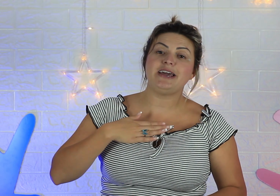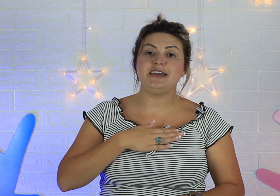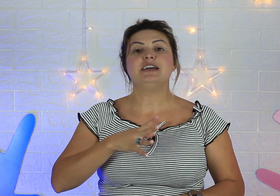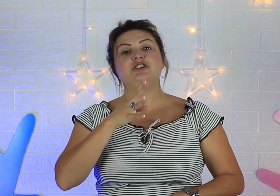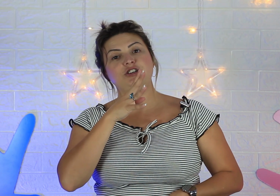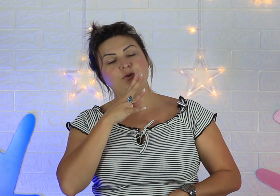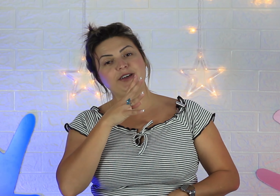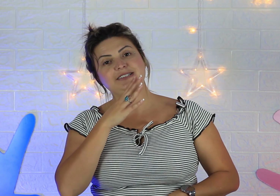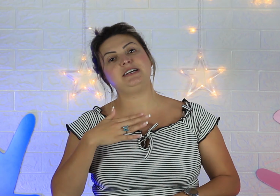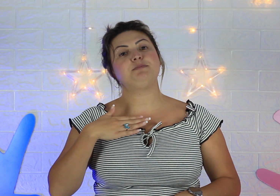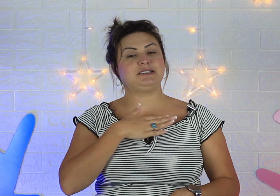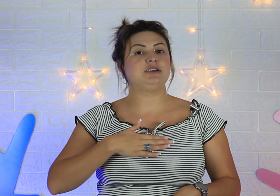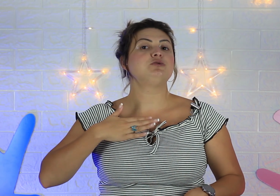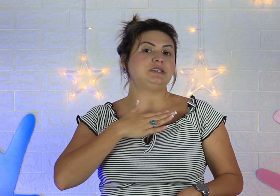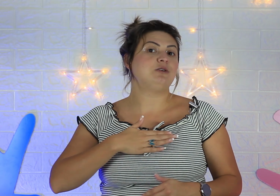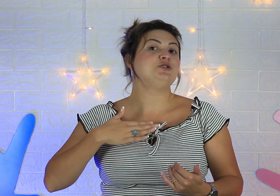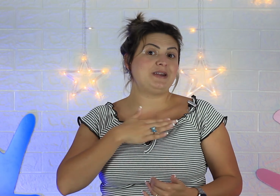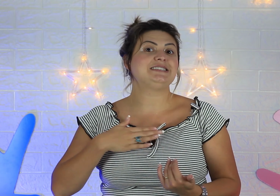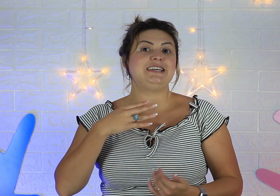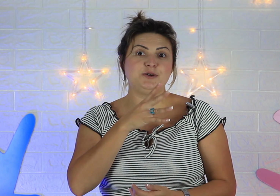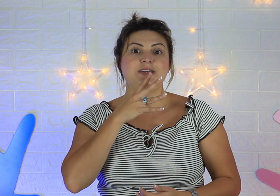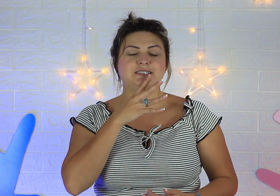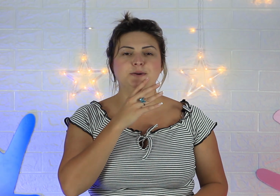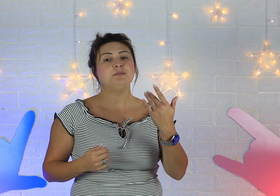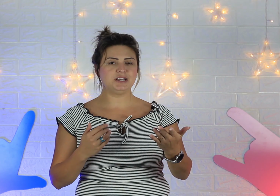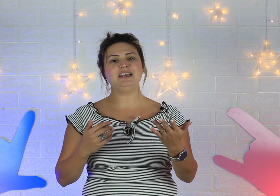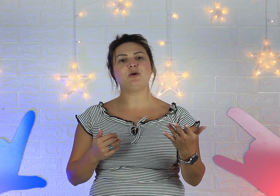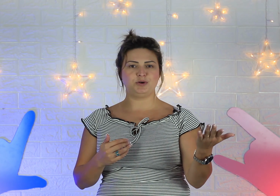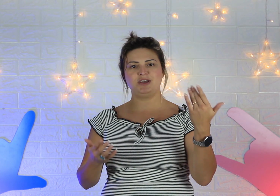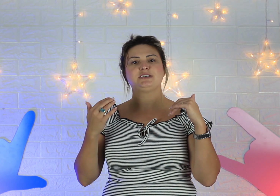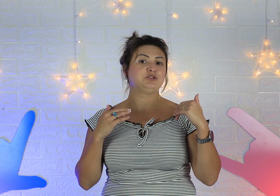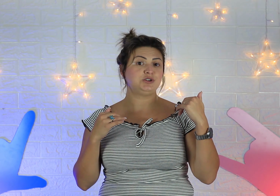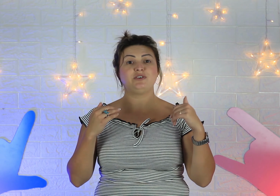de gostei de em conhecer para ser um sinal de prazer em conhecer porque na língua portuguesa